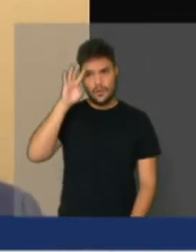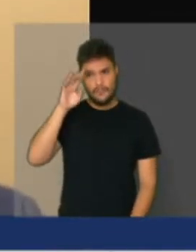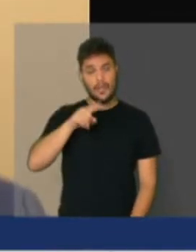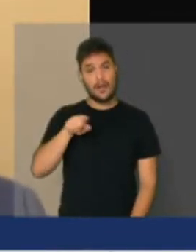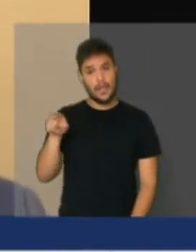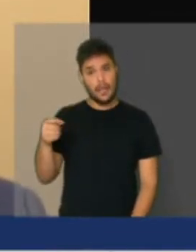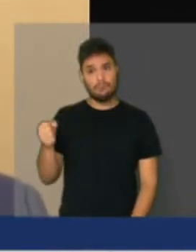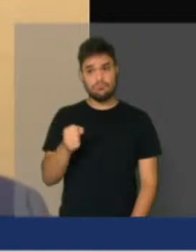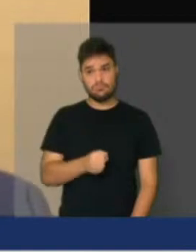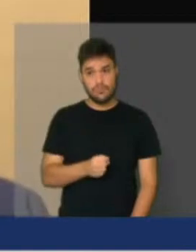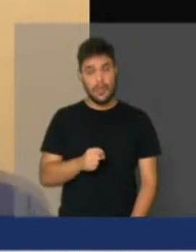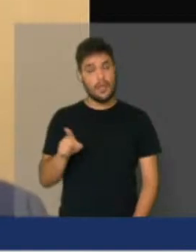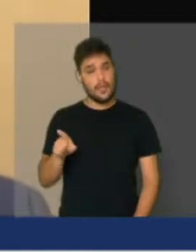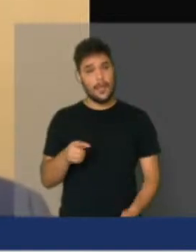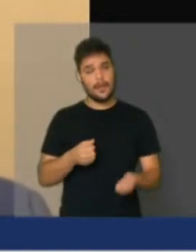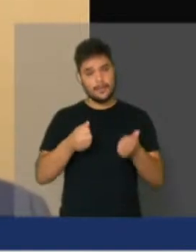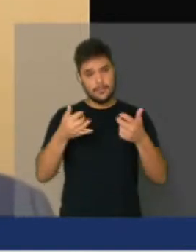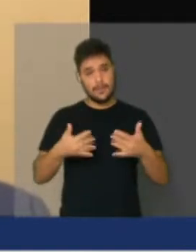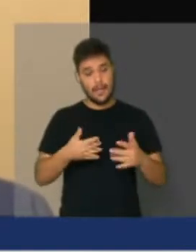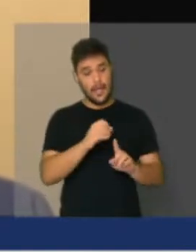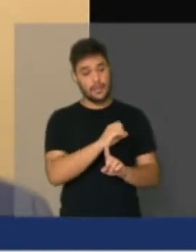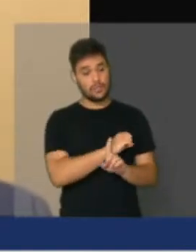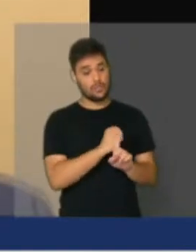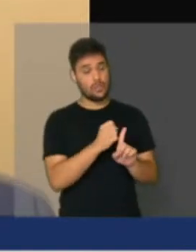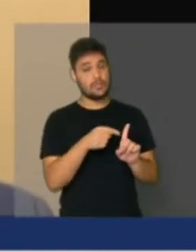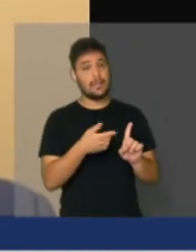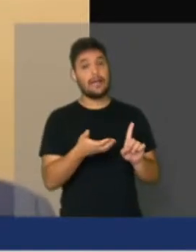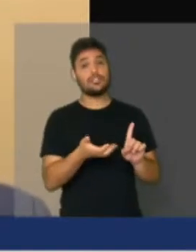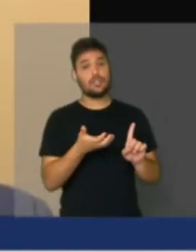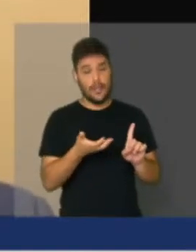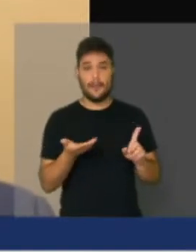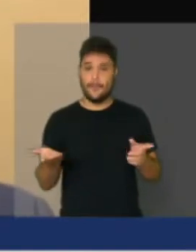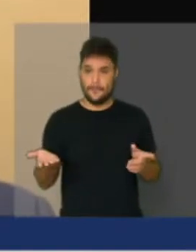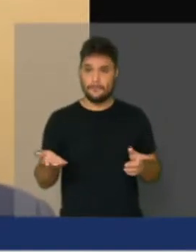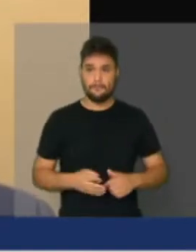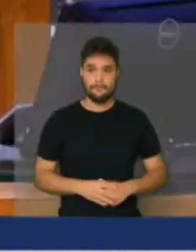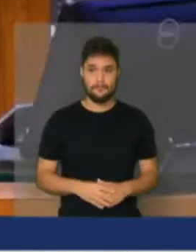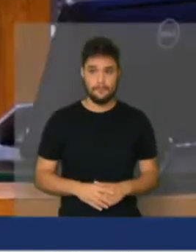PRECISA E MERECE. -- [PRESIDENTE]: CIDADANIA NÃO. PATRIOTA. -- [DEPUTADO]: PRÓXIMOS